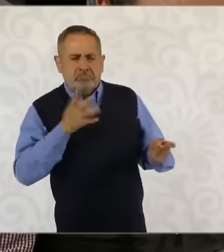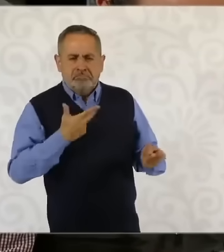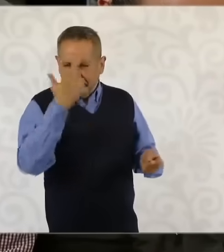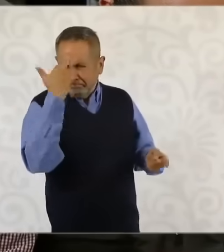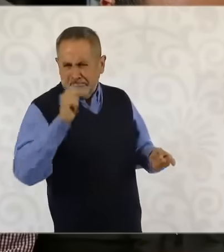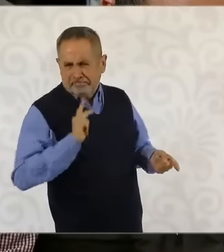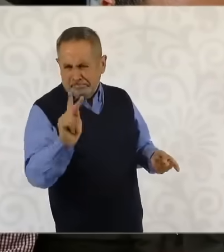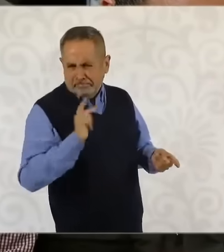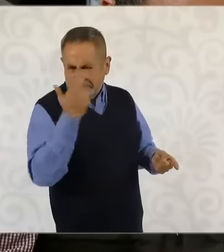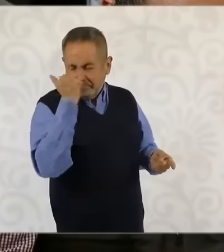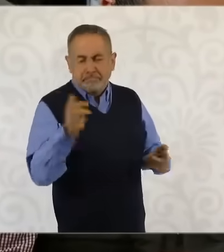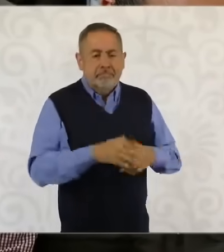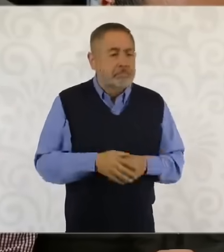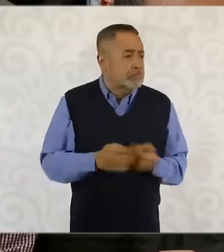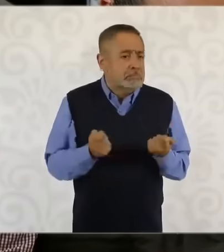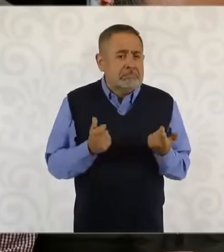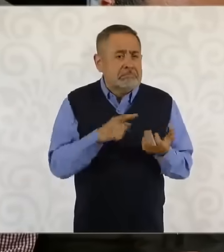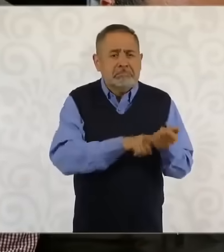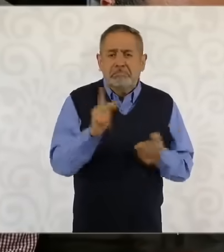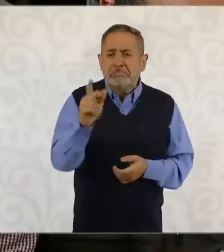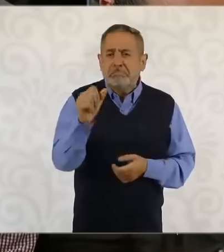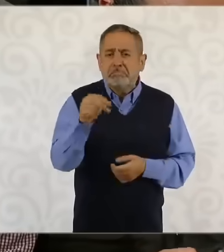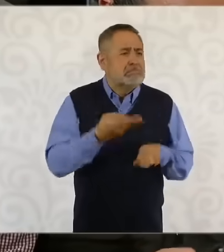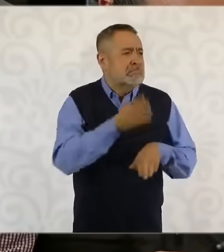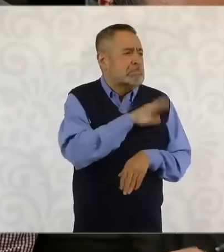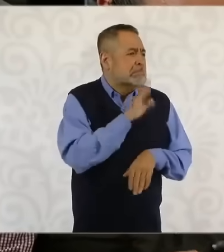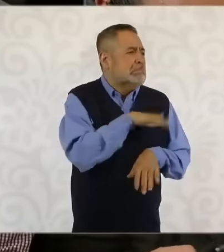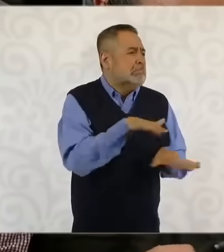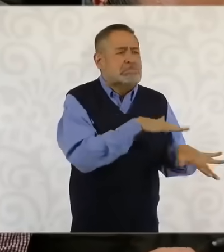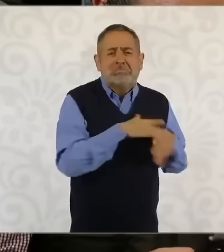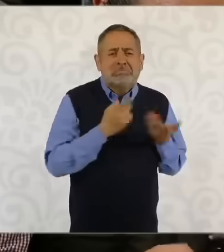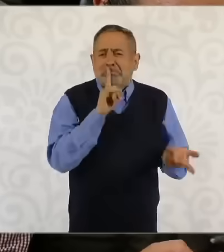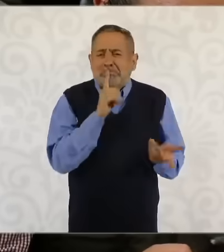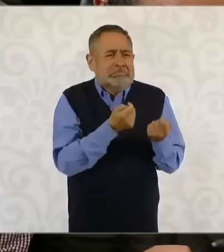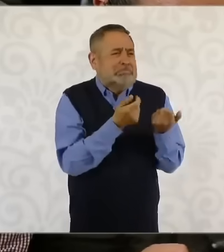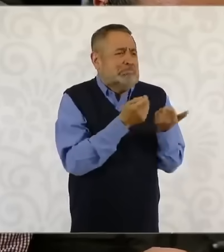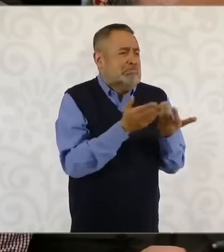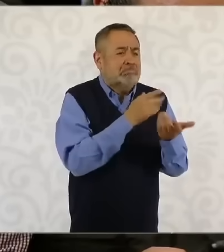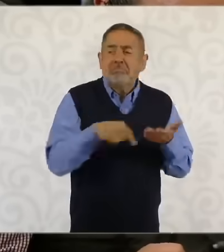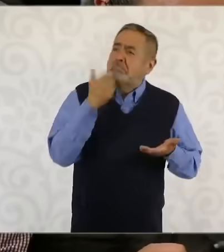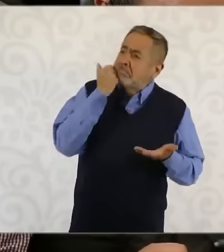quieren los poquitos que quedaron ahí que son muy malos pues quedaron quieren ellos rescatar pero